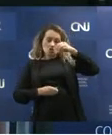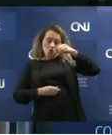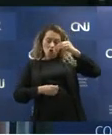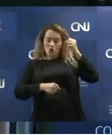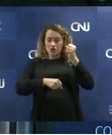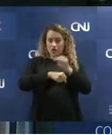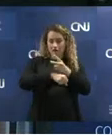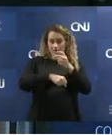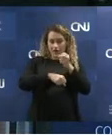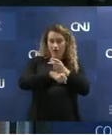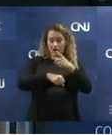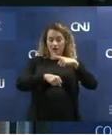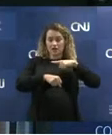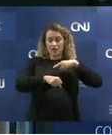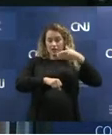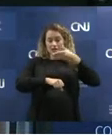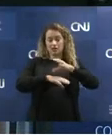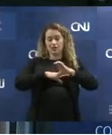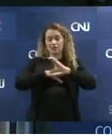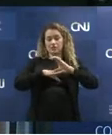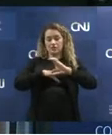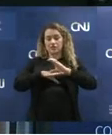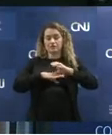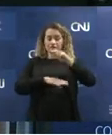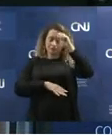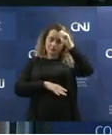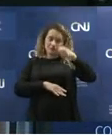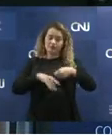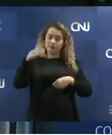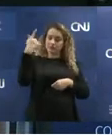no Tribunal de Justiça de Goiás, em que tivemos um lide em caso de